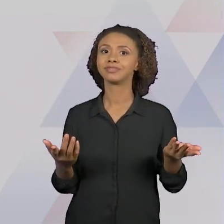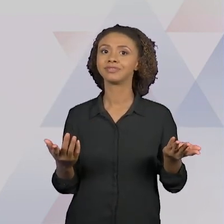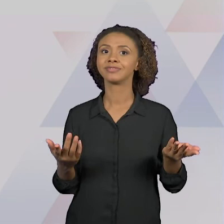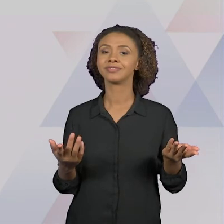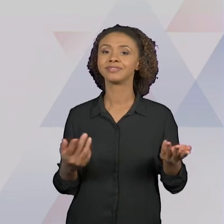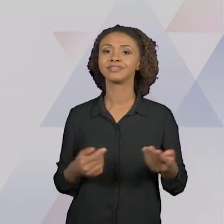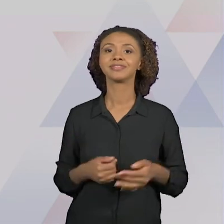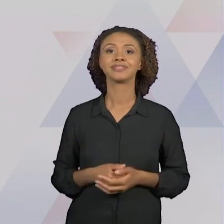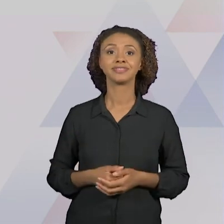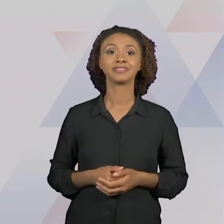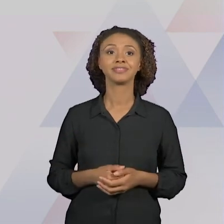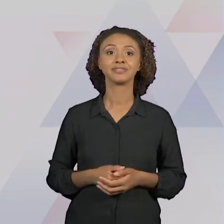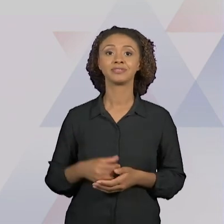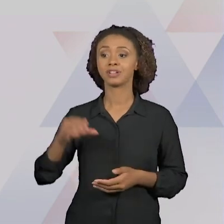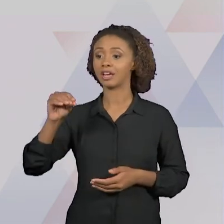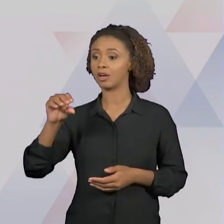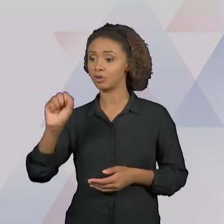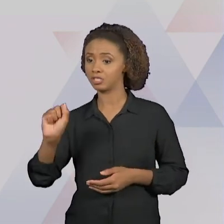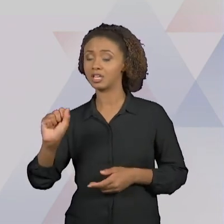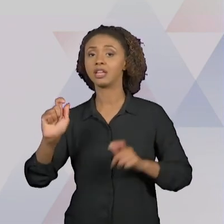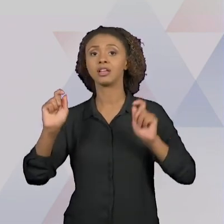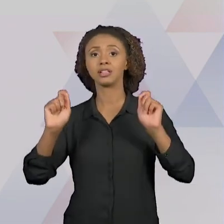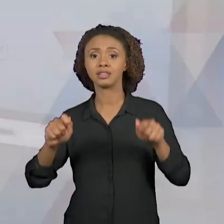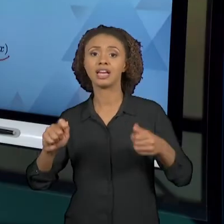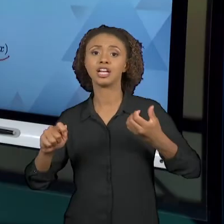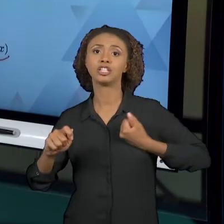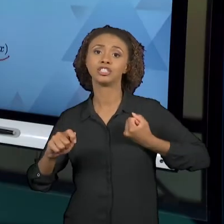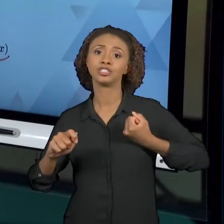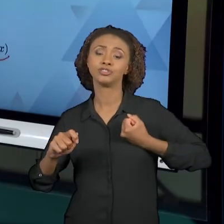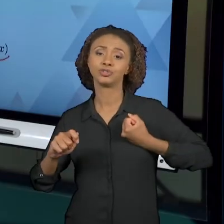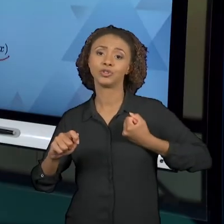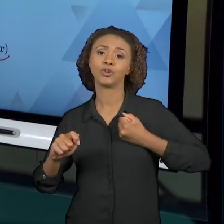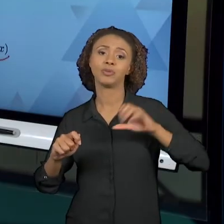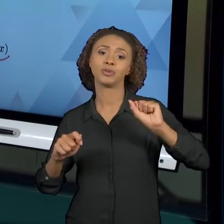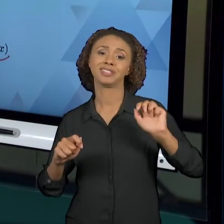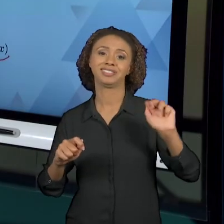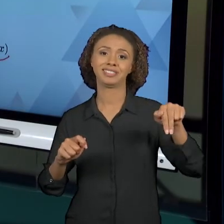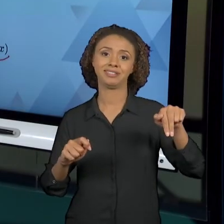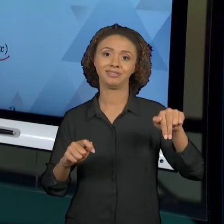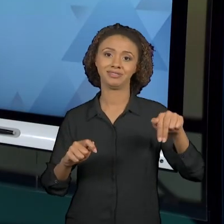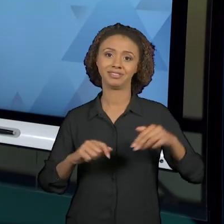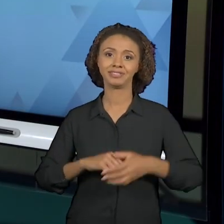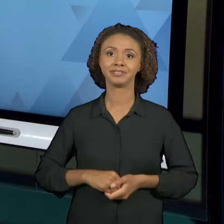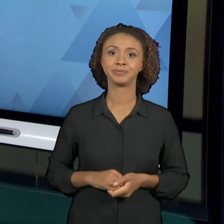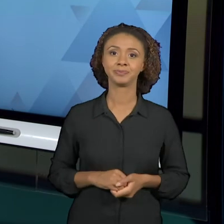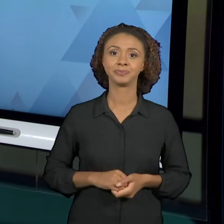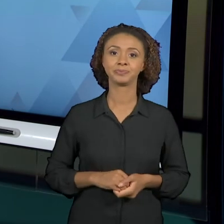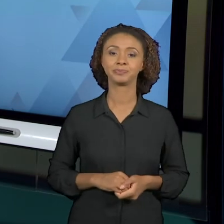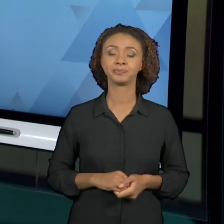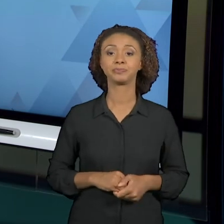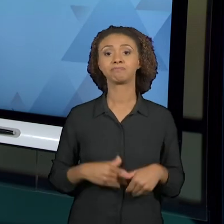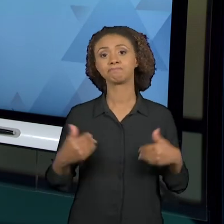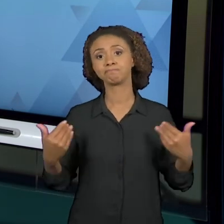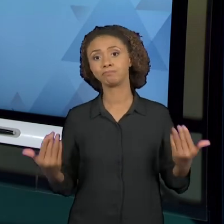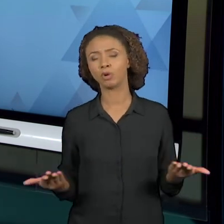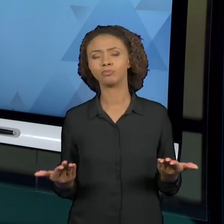FUNÇÃO COSSENO, ESCREVE COMO VÁRIOS SENOS... BOM, ESSA PARTE DE SÉRIE DE FOURIER, A GENTE ESTÁ